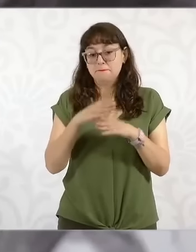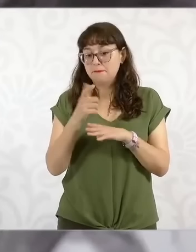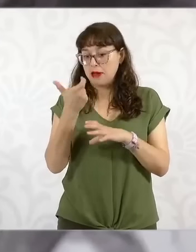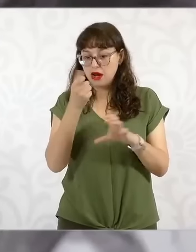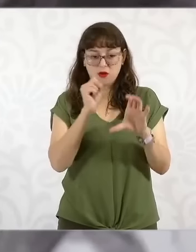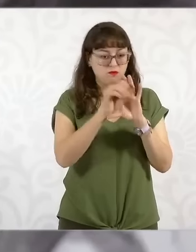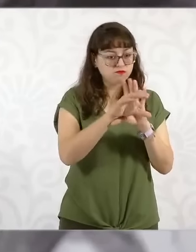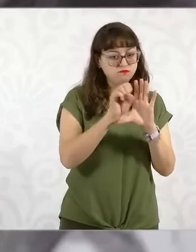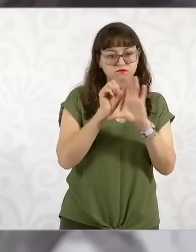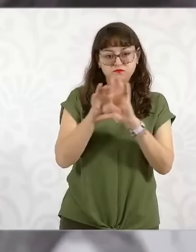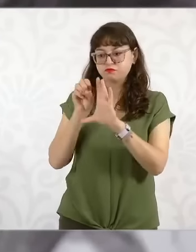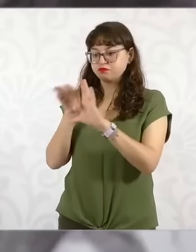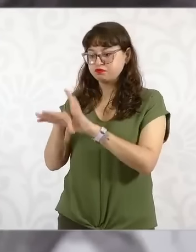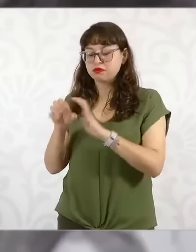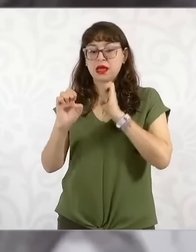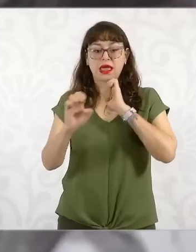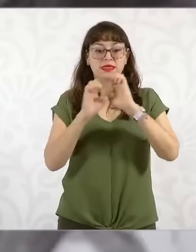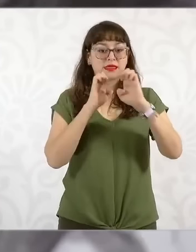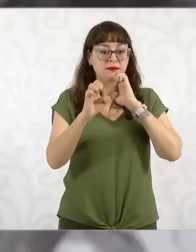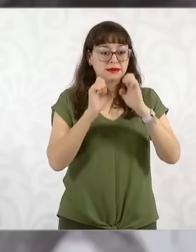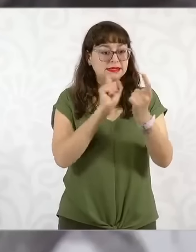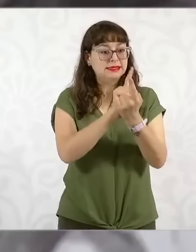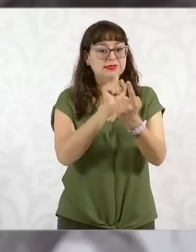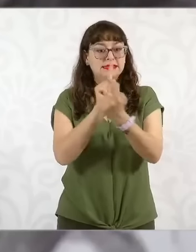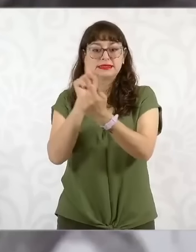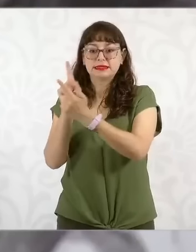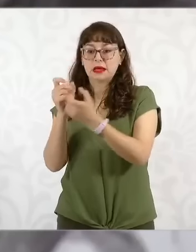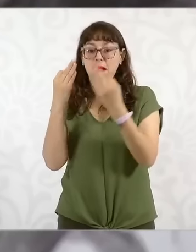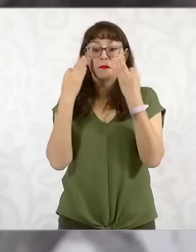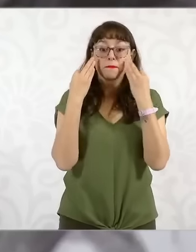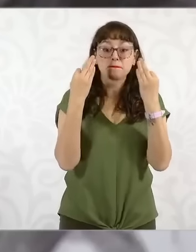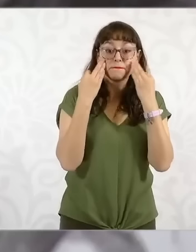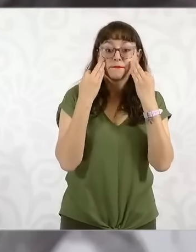entrevistas, declaraciones ministeriales, testimonios, así como información obtenida